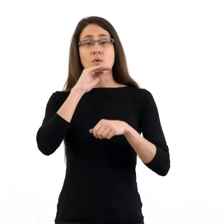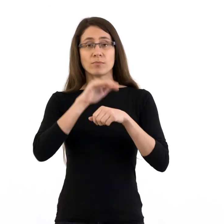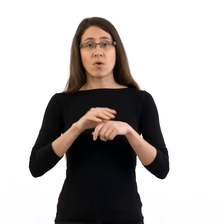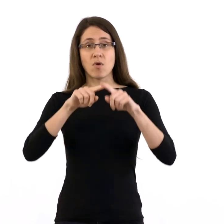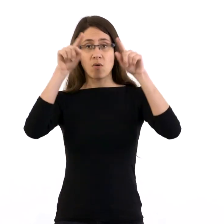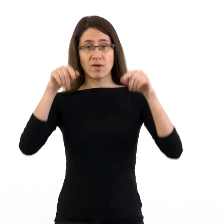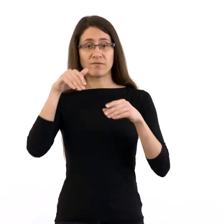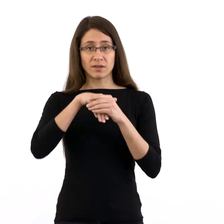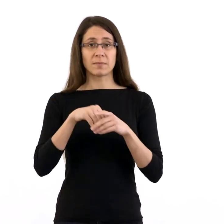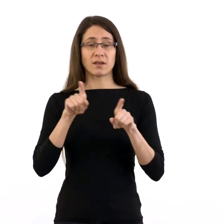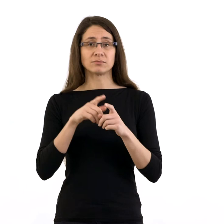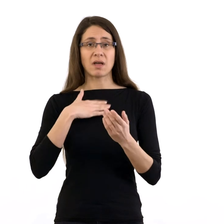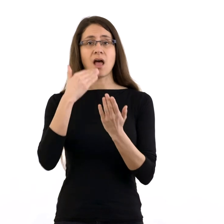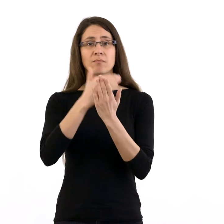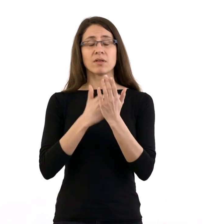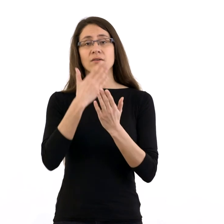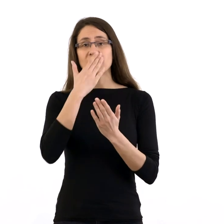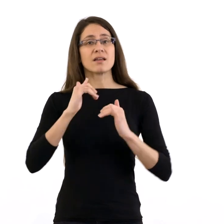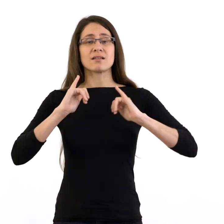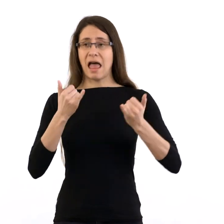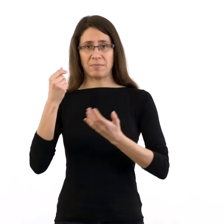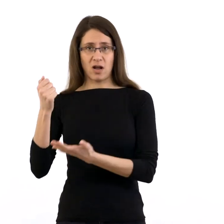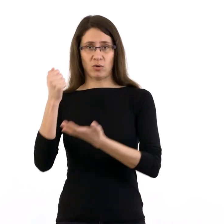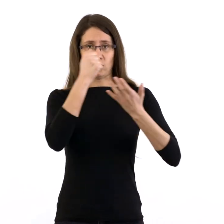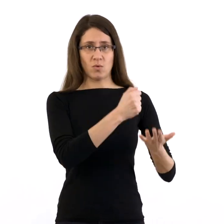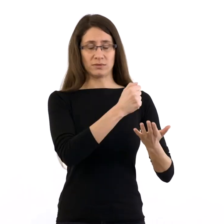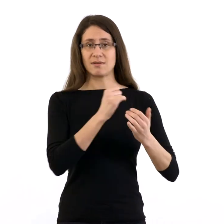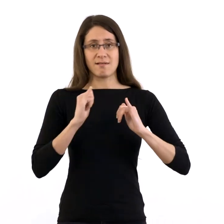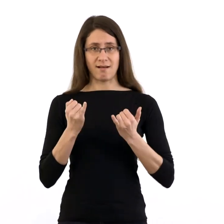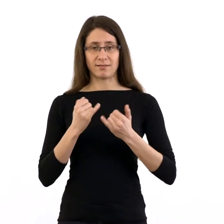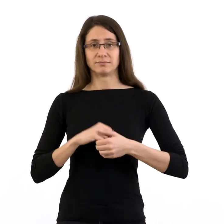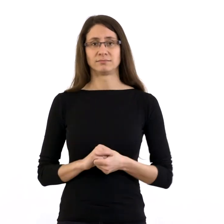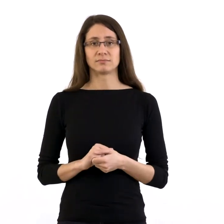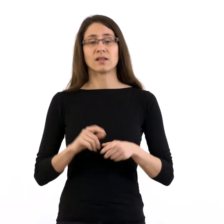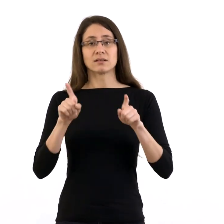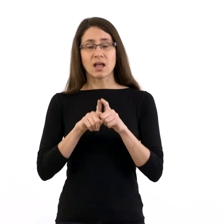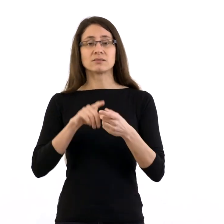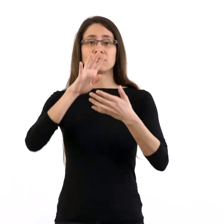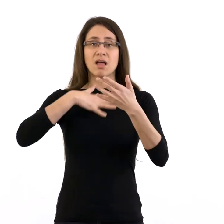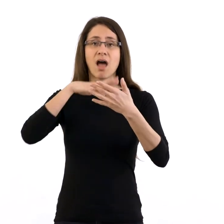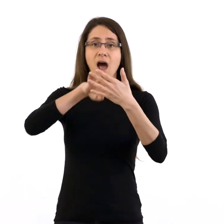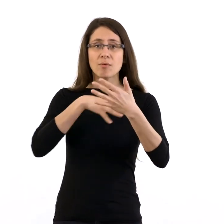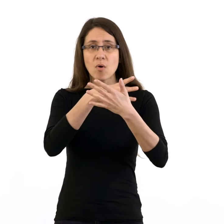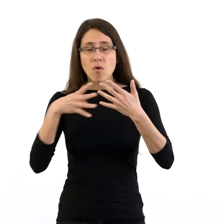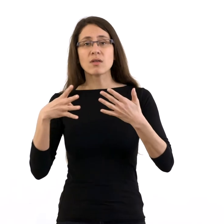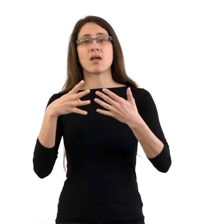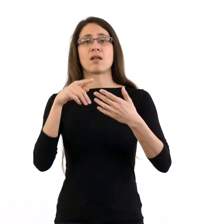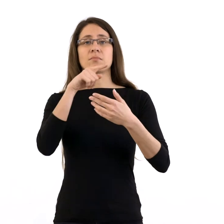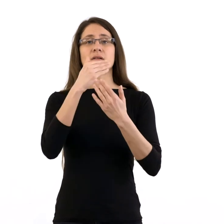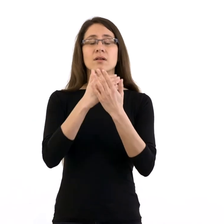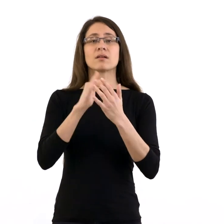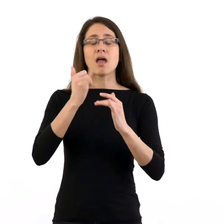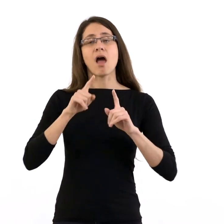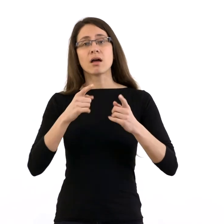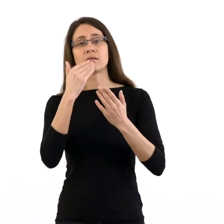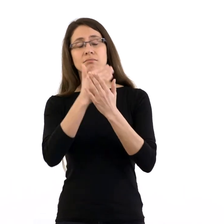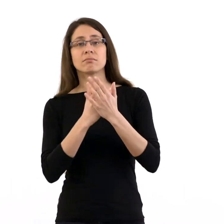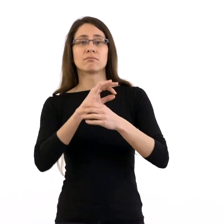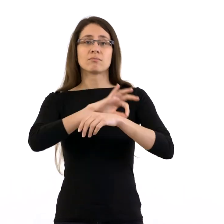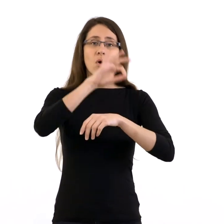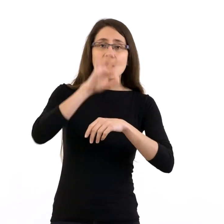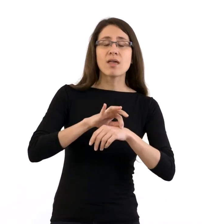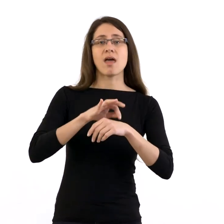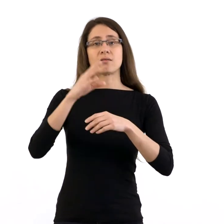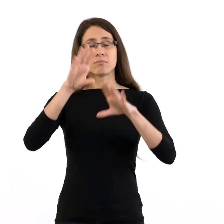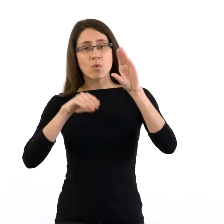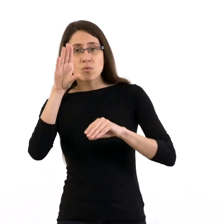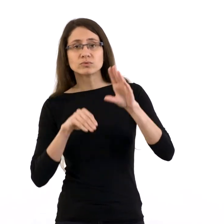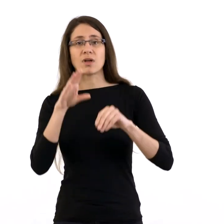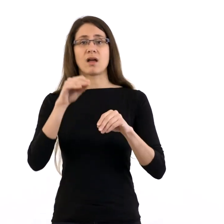Umowa o dofinansowanie zawiera warunki przyznania dotacji, harmonogram realizacji projektu oraz budżet.